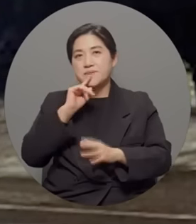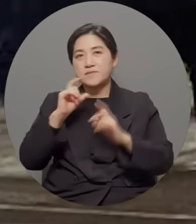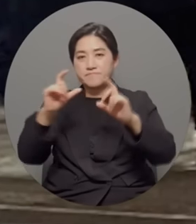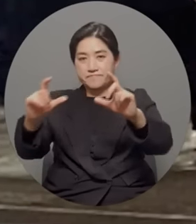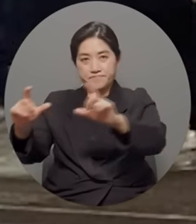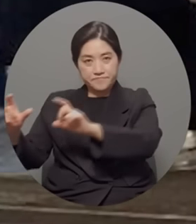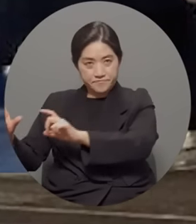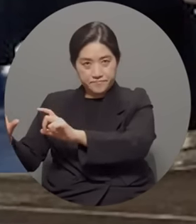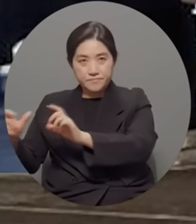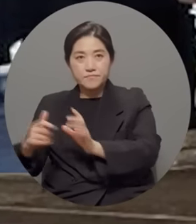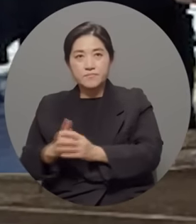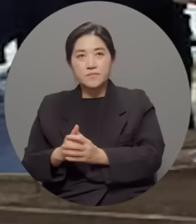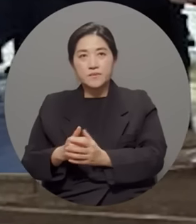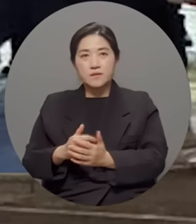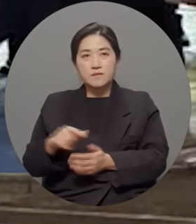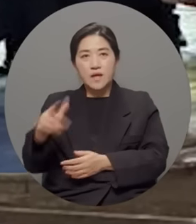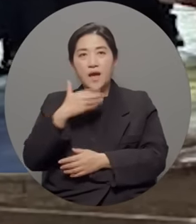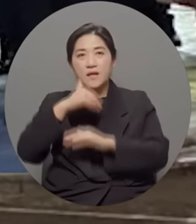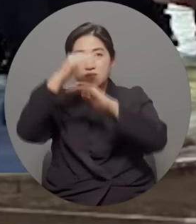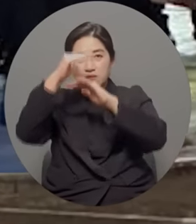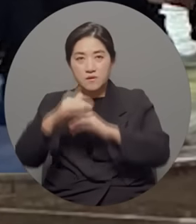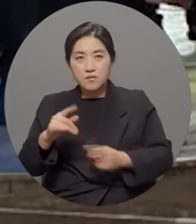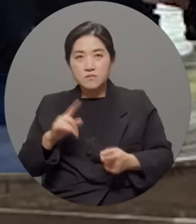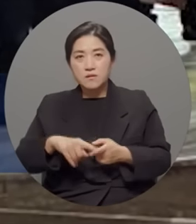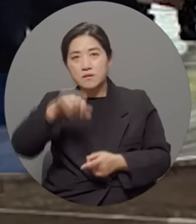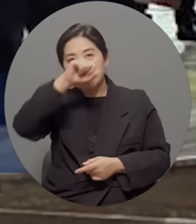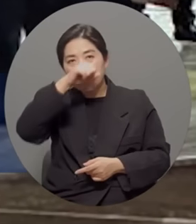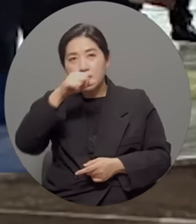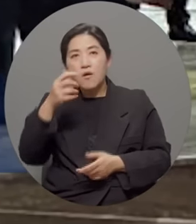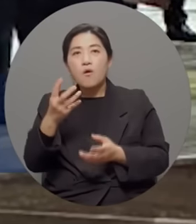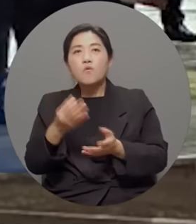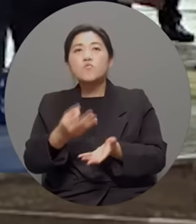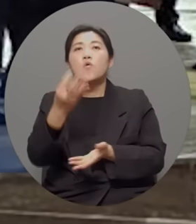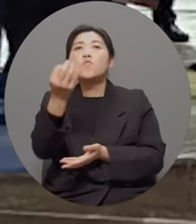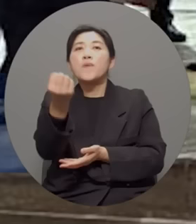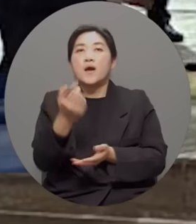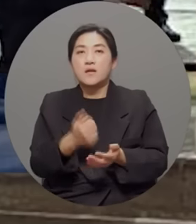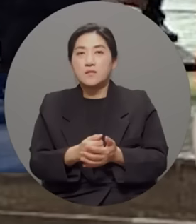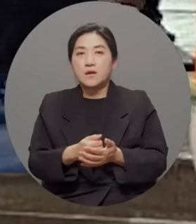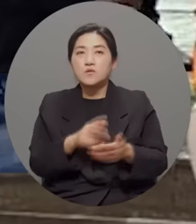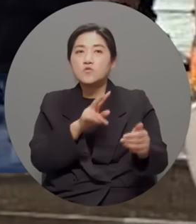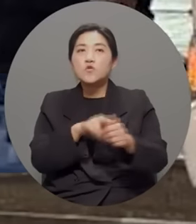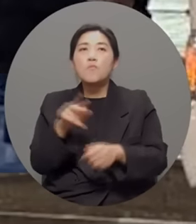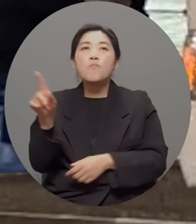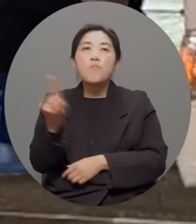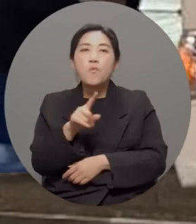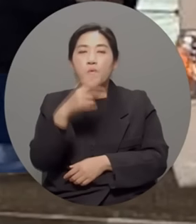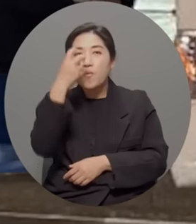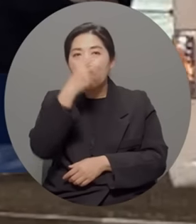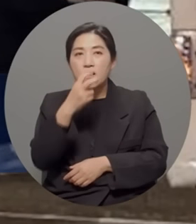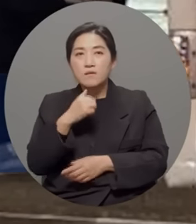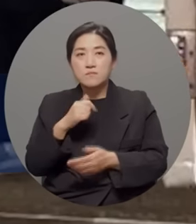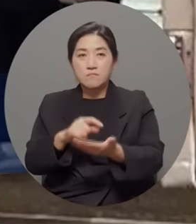근거로 비공개를 통지했습니다. (인터뷰) 이미 알려진 사실 관계에 대해서관련 예산이 얼마나 쓰였는지 또는 정보가